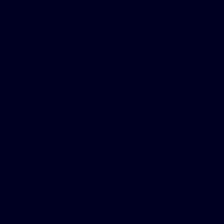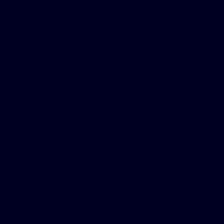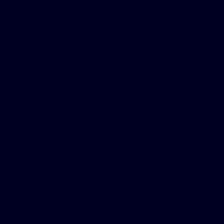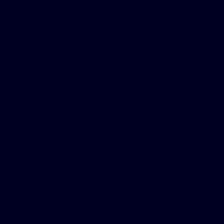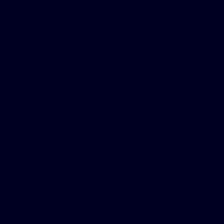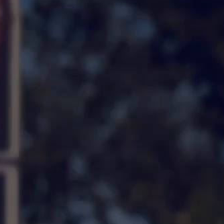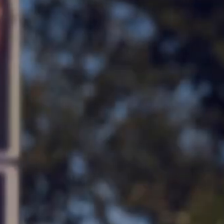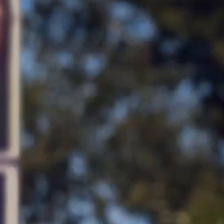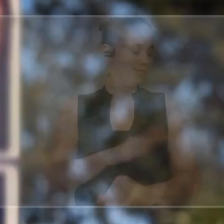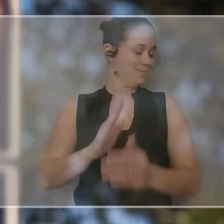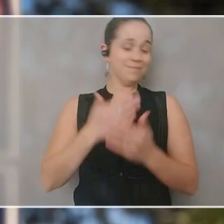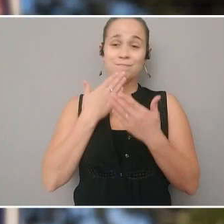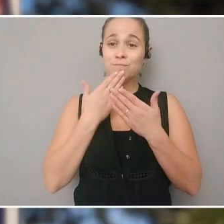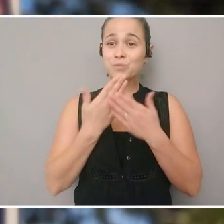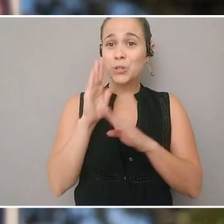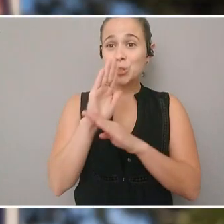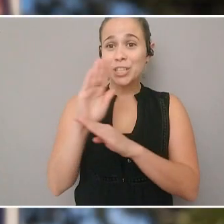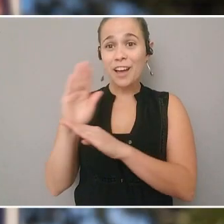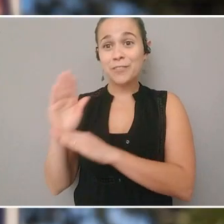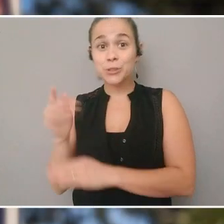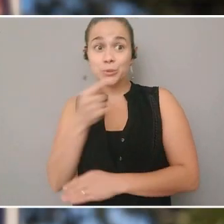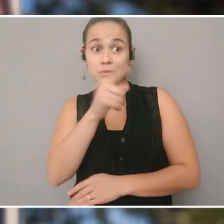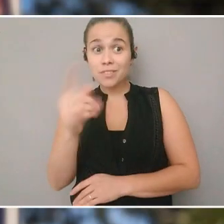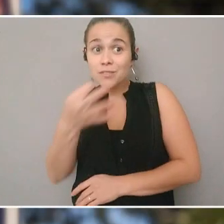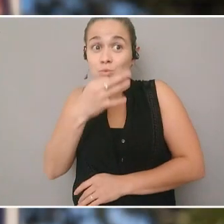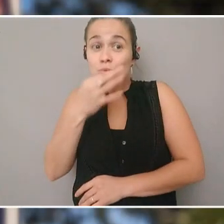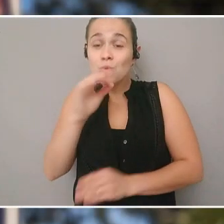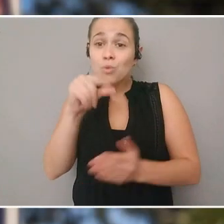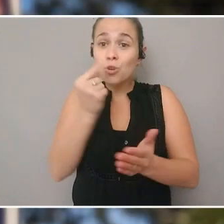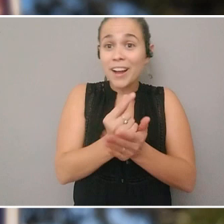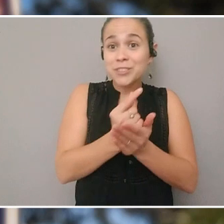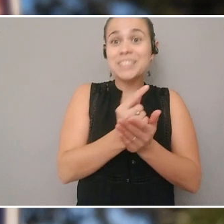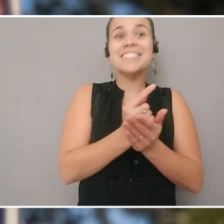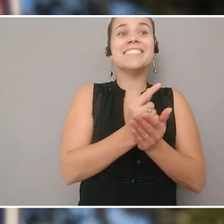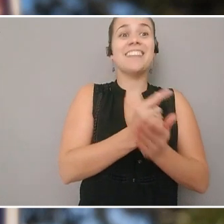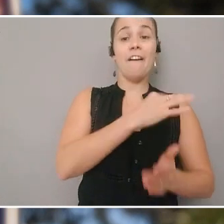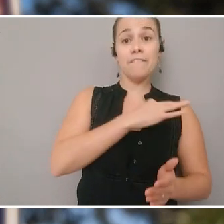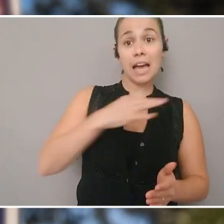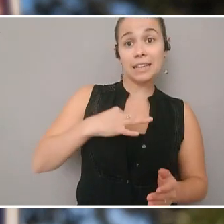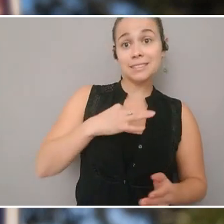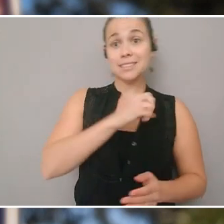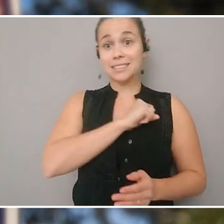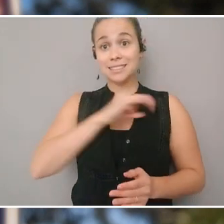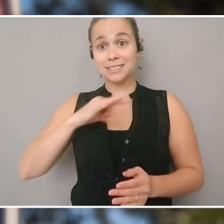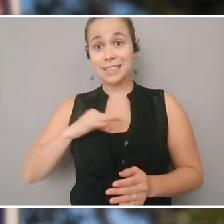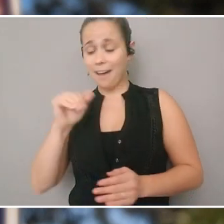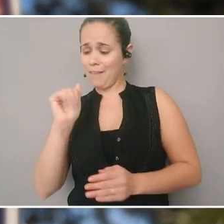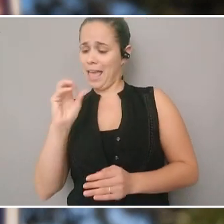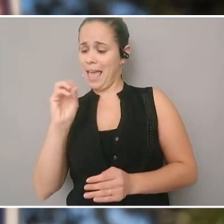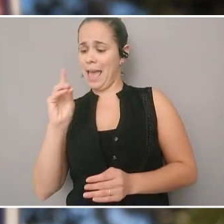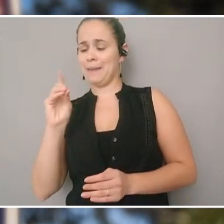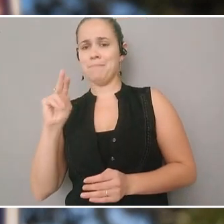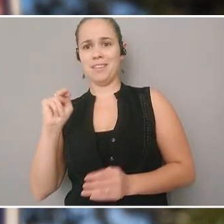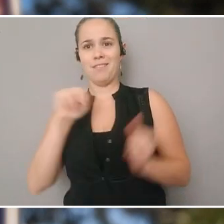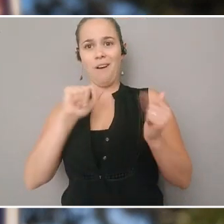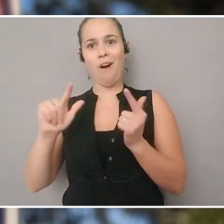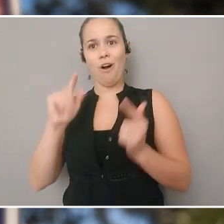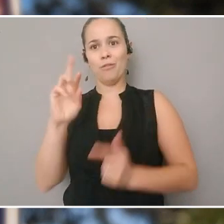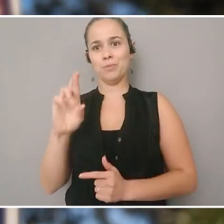Buenas tardes, futuros graduados, facultad, personal, administración de